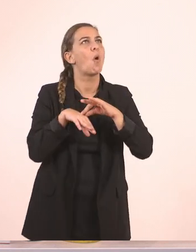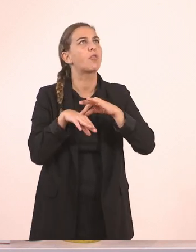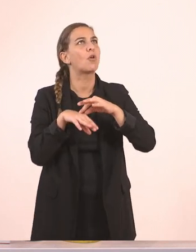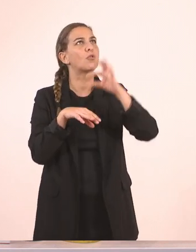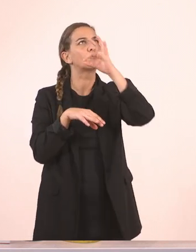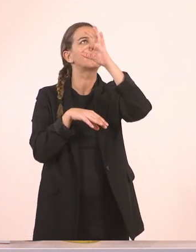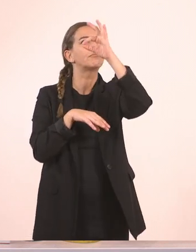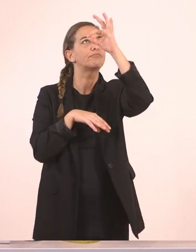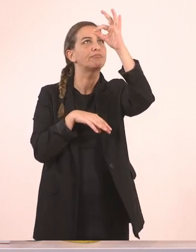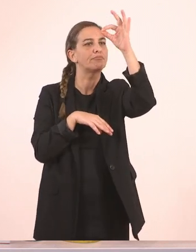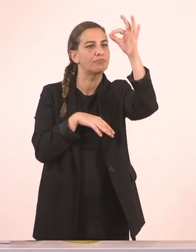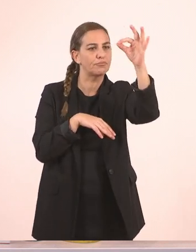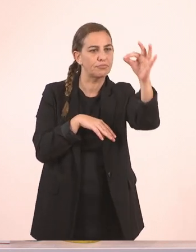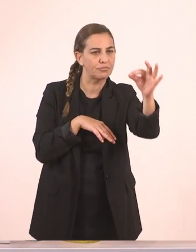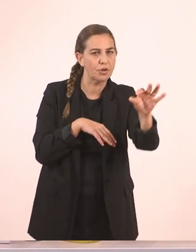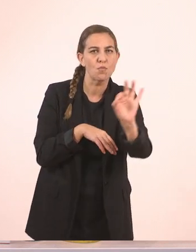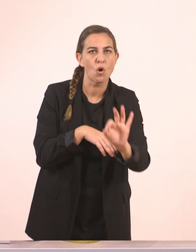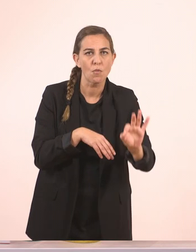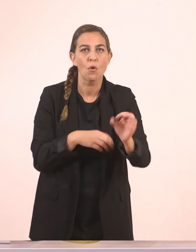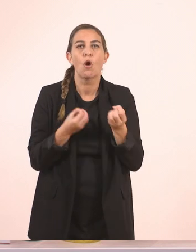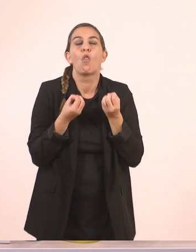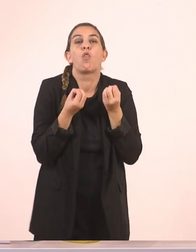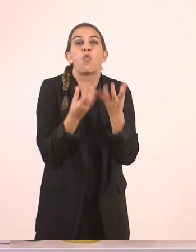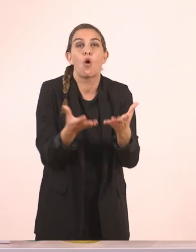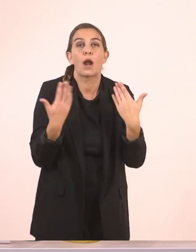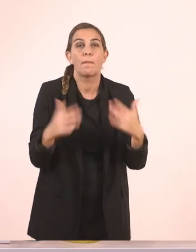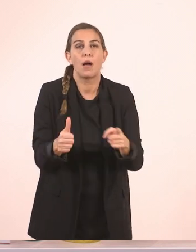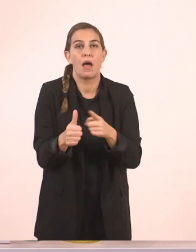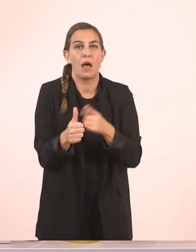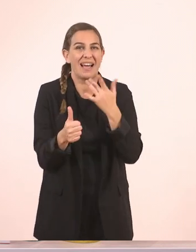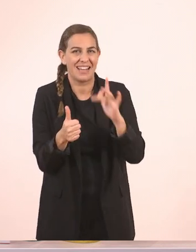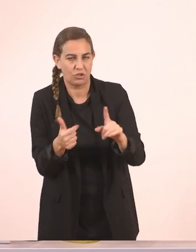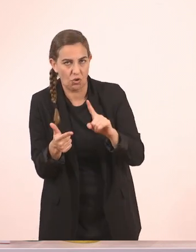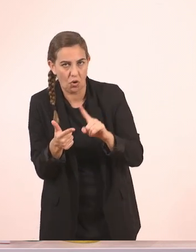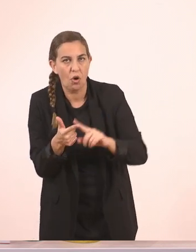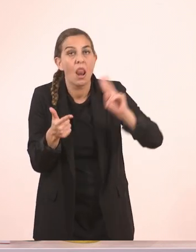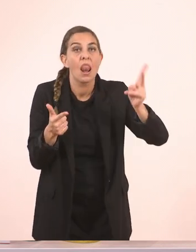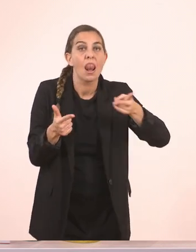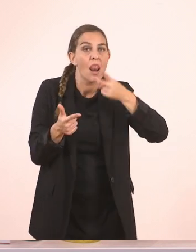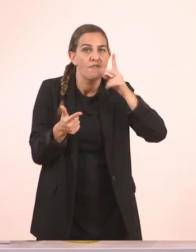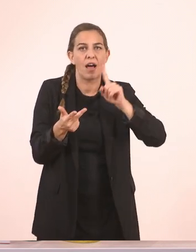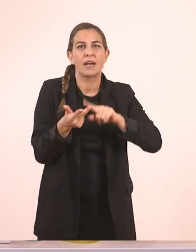χρυσό, λιβάνι και σμύρνα. Αυτά τα τρία δώρα, παιδιά, είναι συμβολικά.